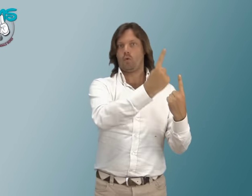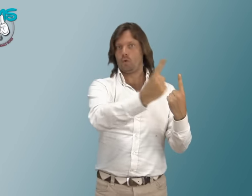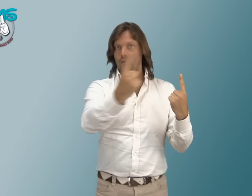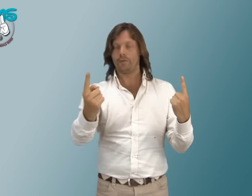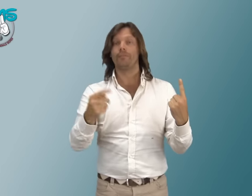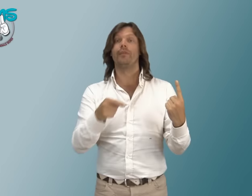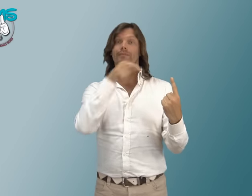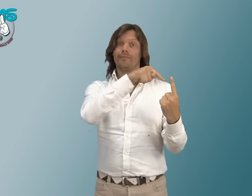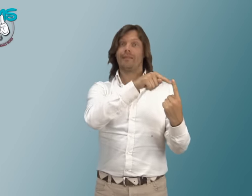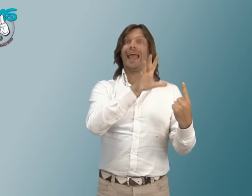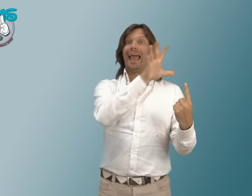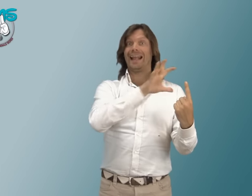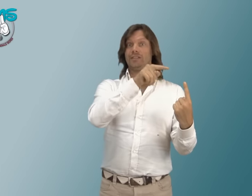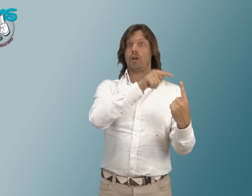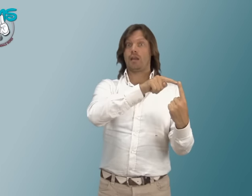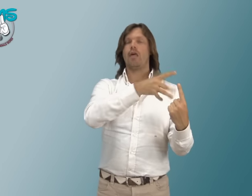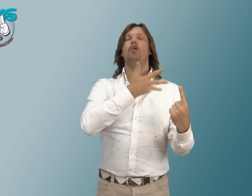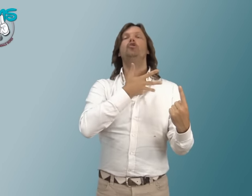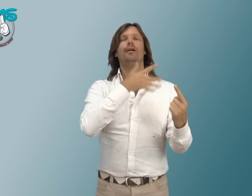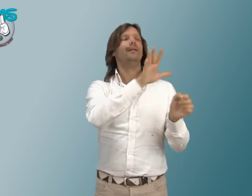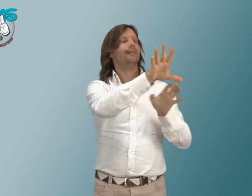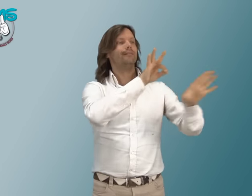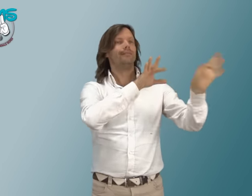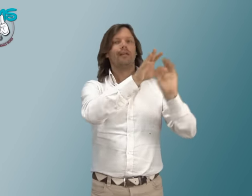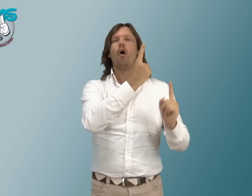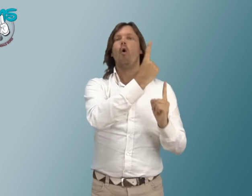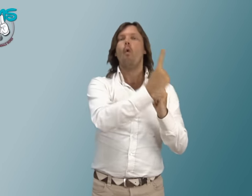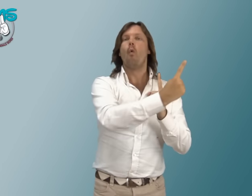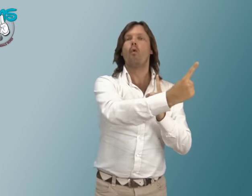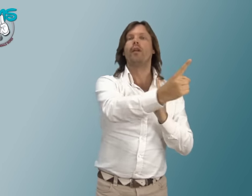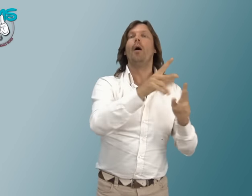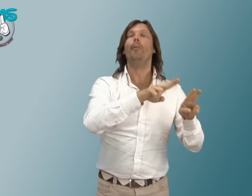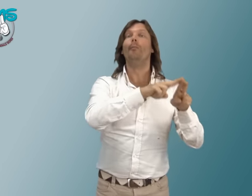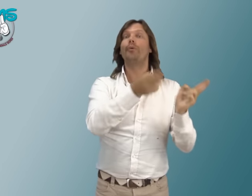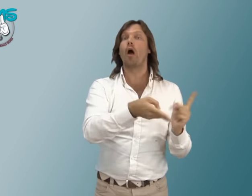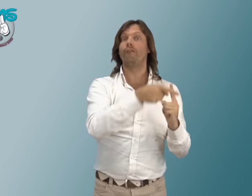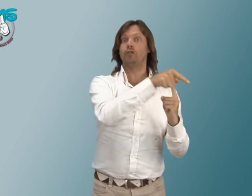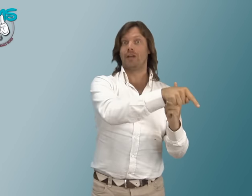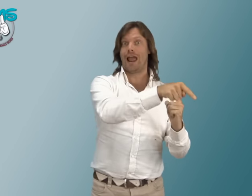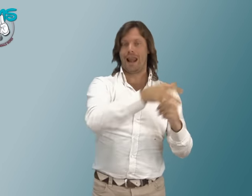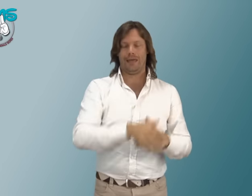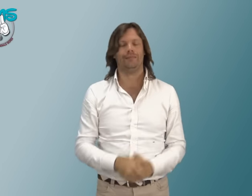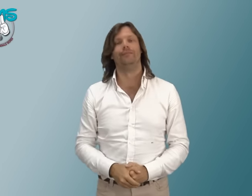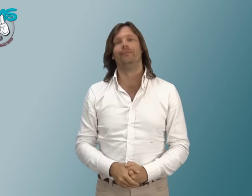che poi loro lo faranno uno in ogni provincia